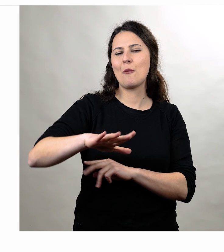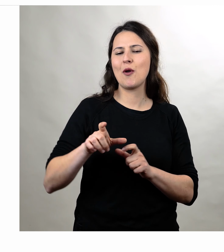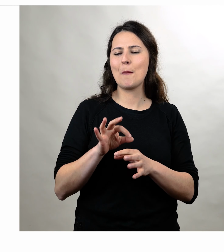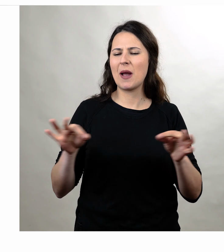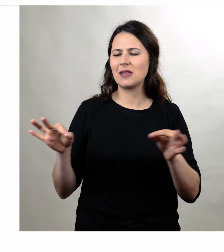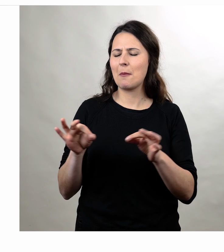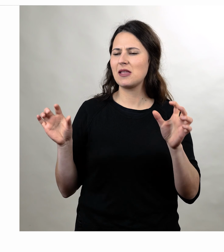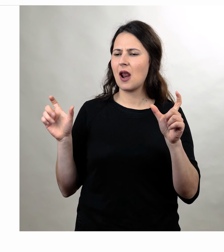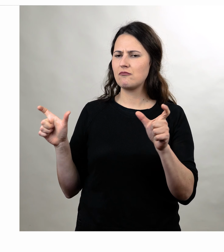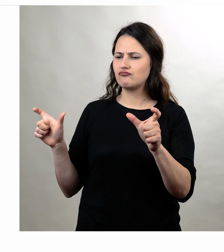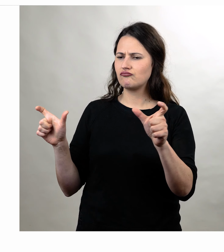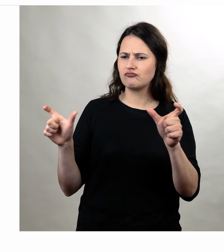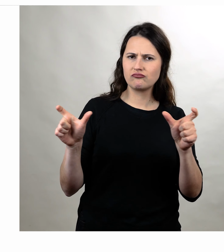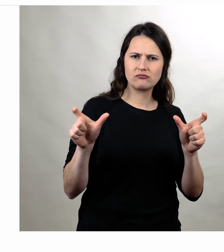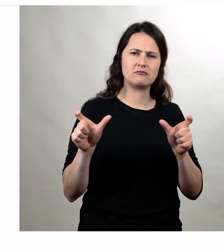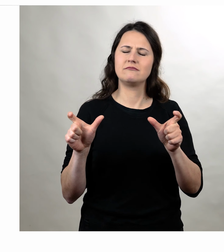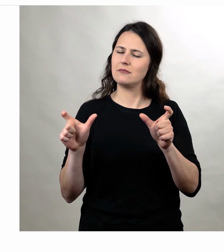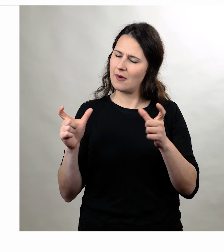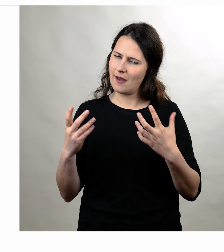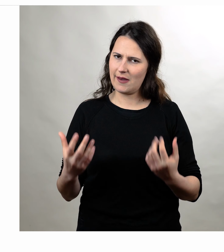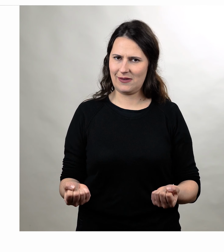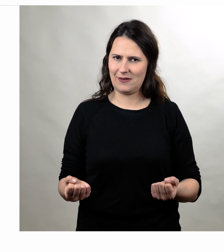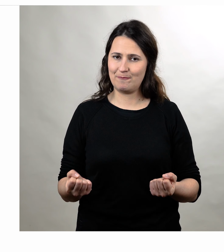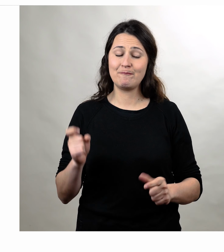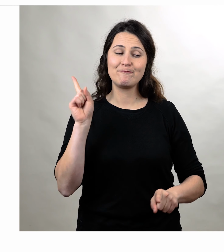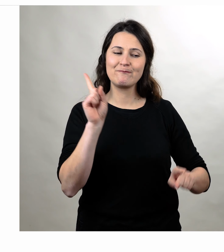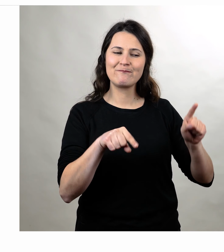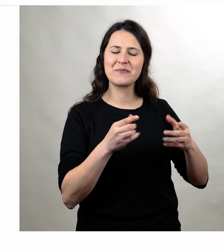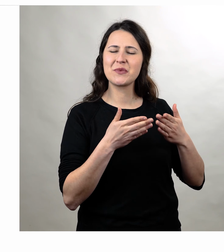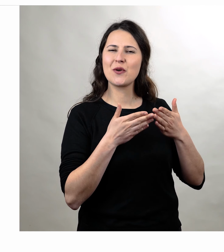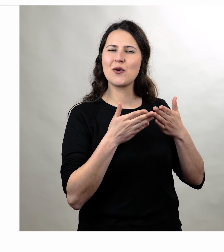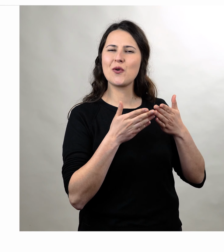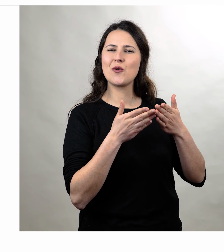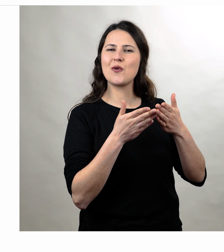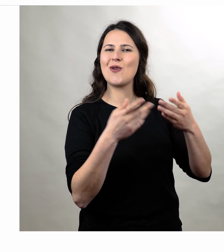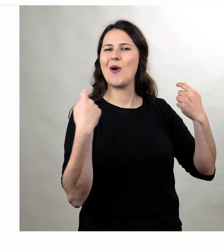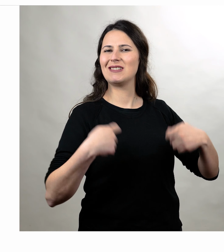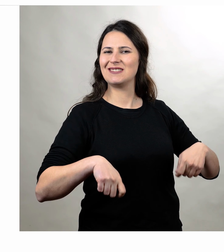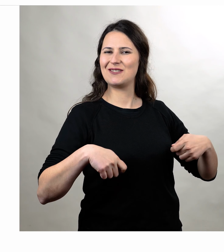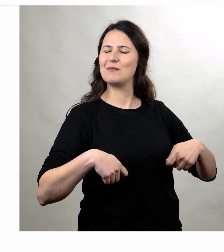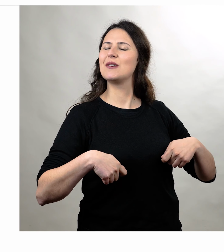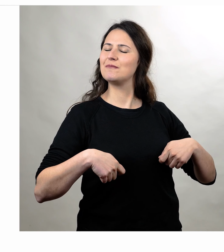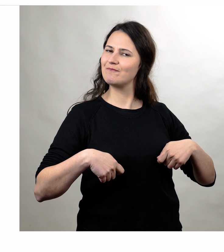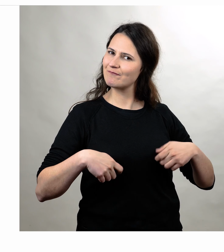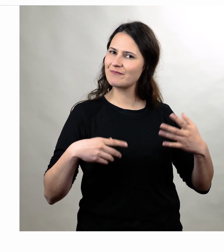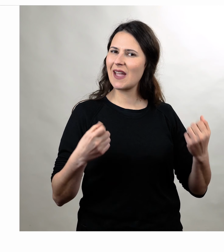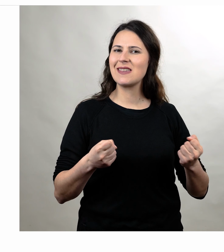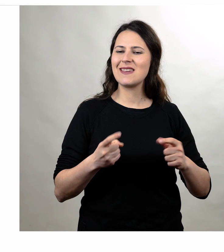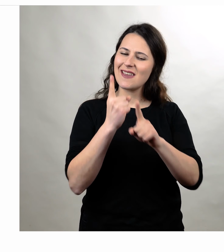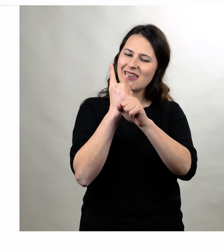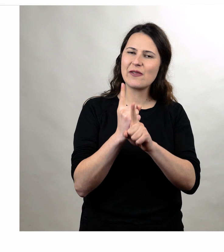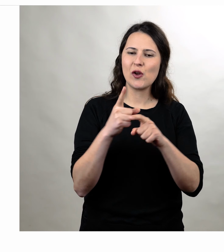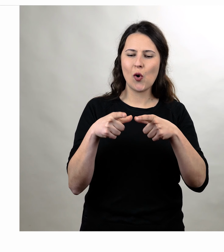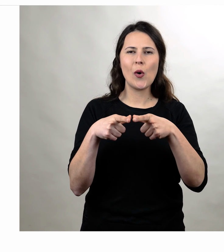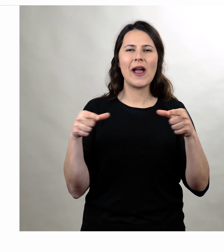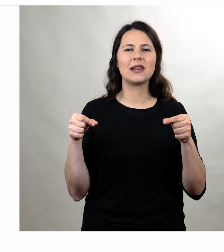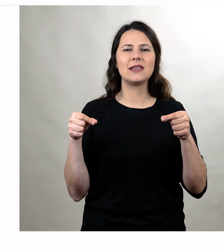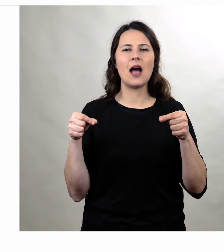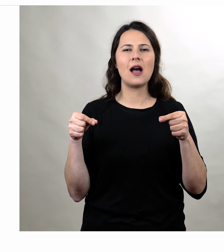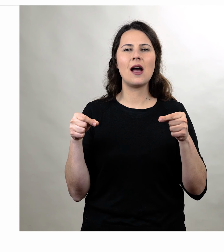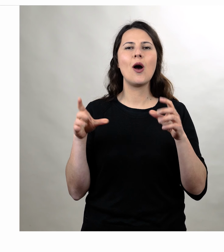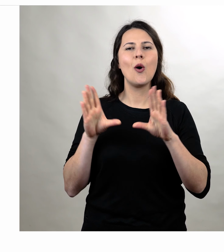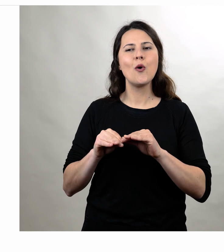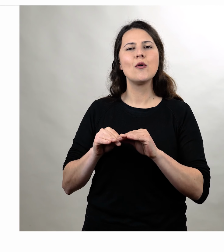Ορισμένα κρουαζιερόπλοια χορηγούν στους επιβάτες ειδικές κάρτες ταυτοποίησης.